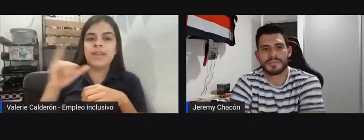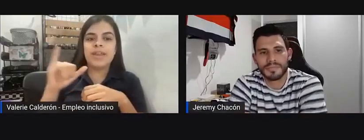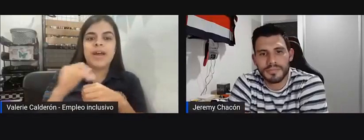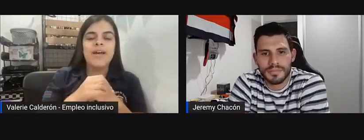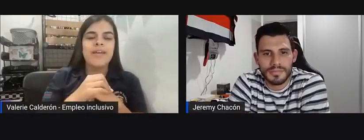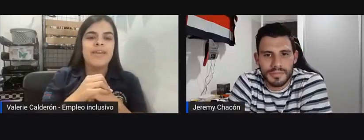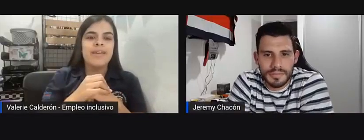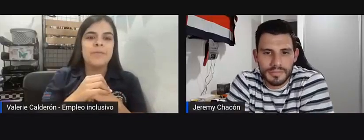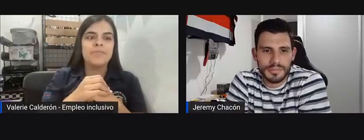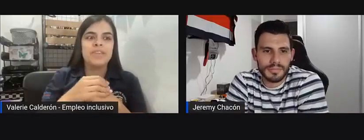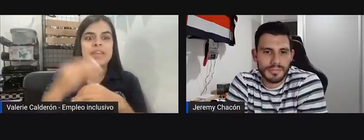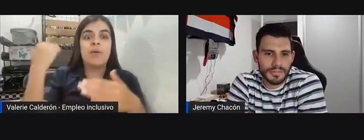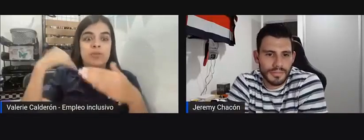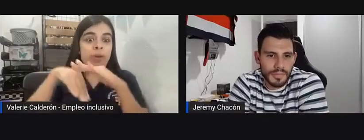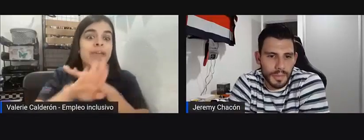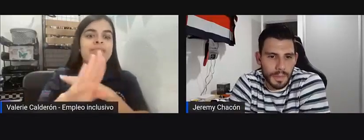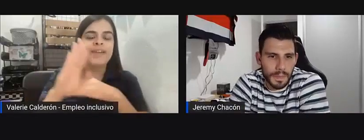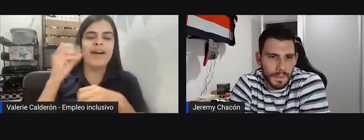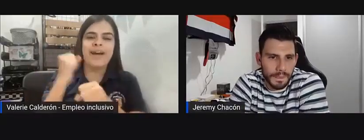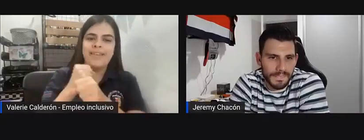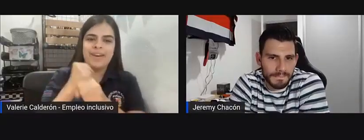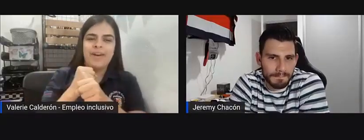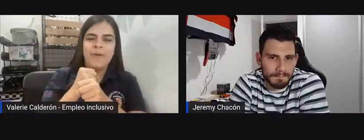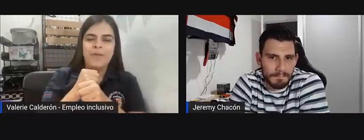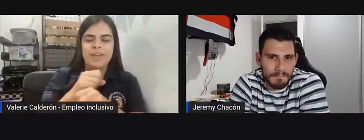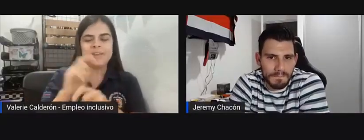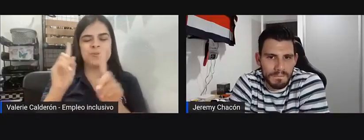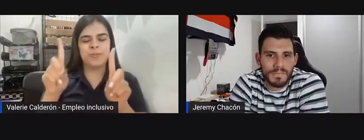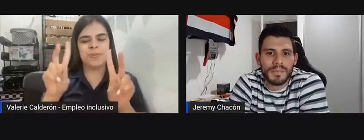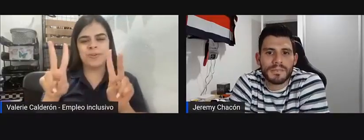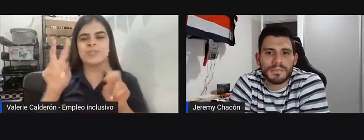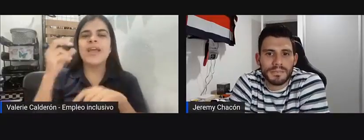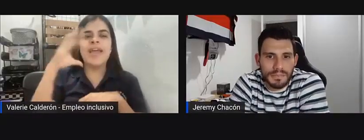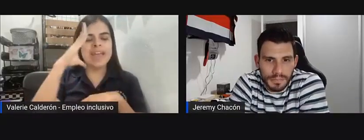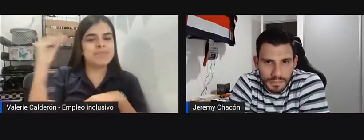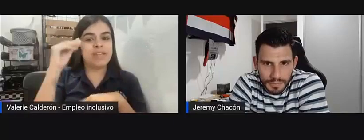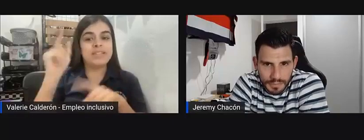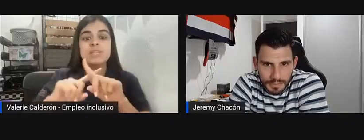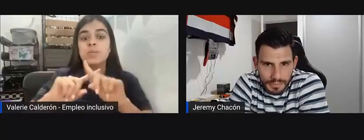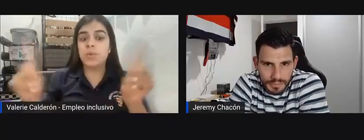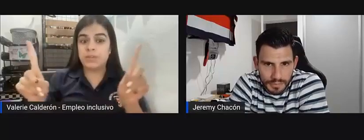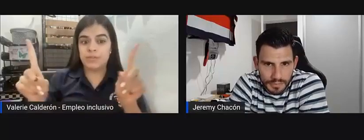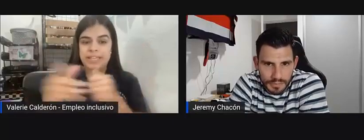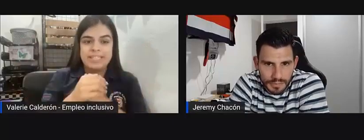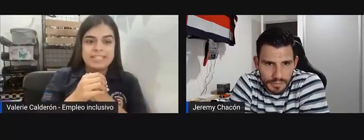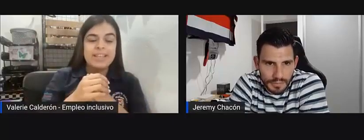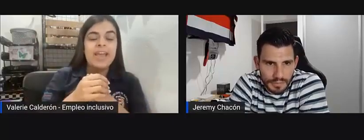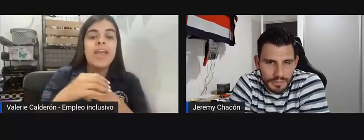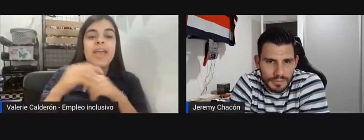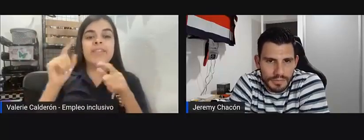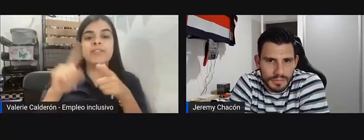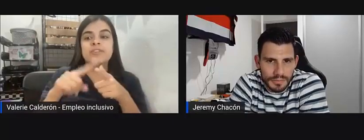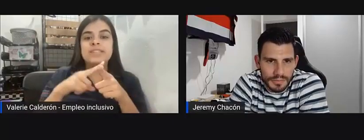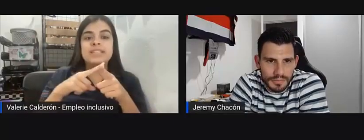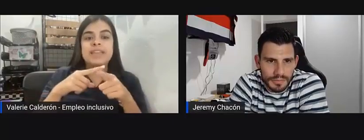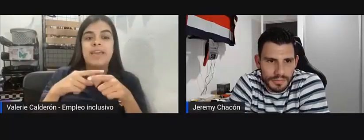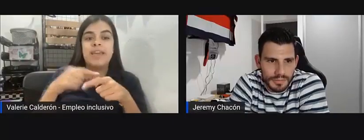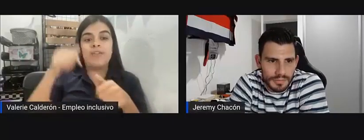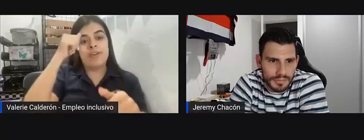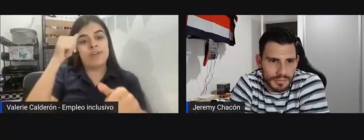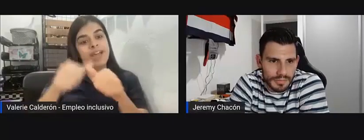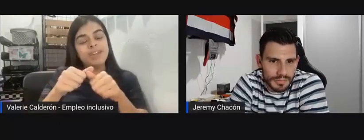manera ya cuando entra al trabajo verdad que son dos experiencias muy diferentes entonces recordar